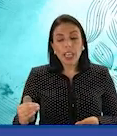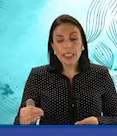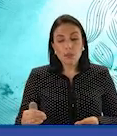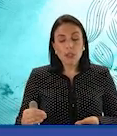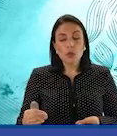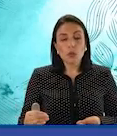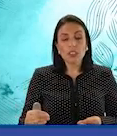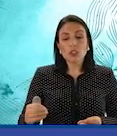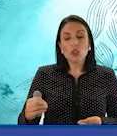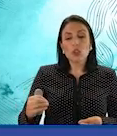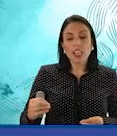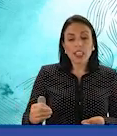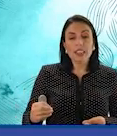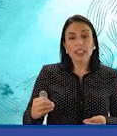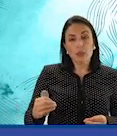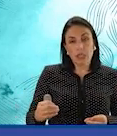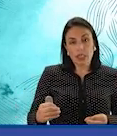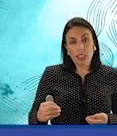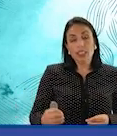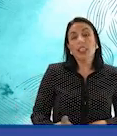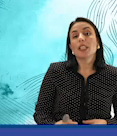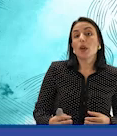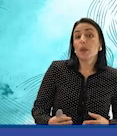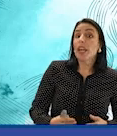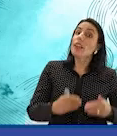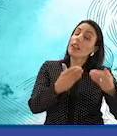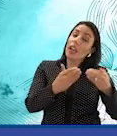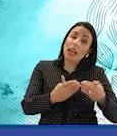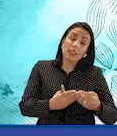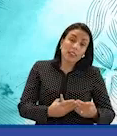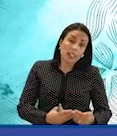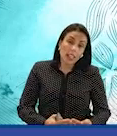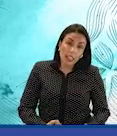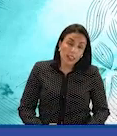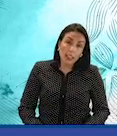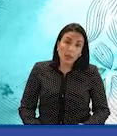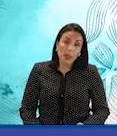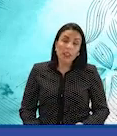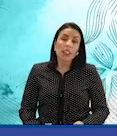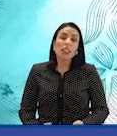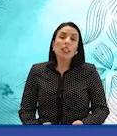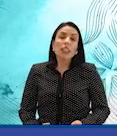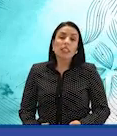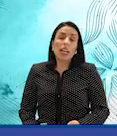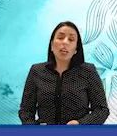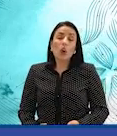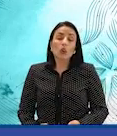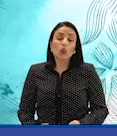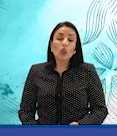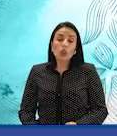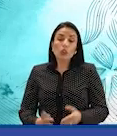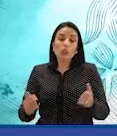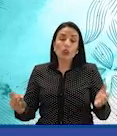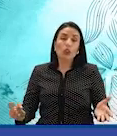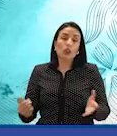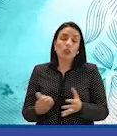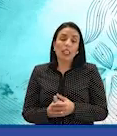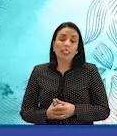ese presupuesto íntegramente y también que el Acta esté íntegramente ya con todos los